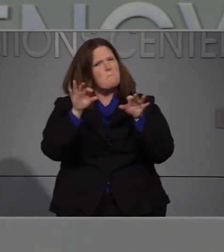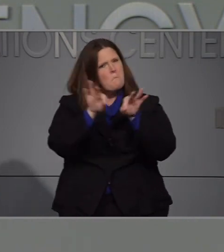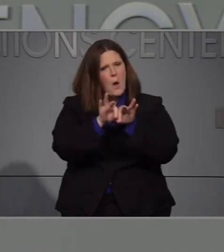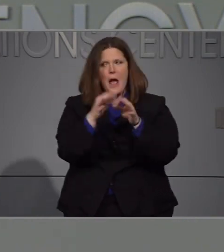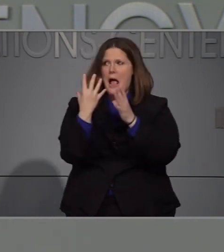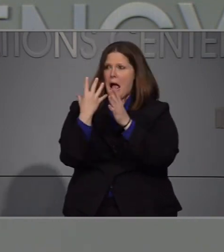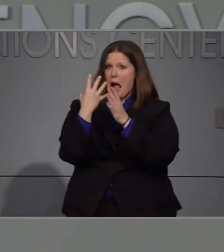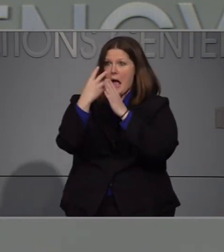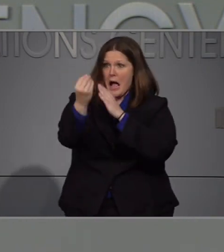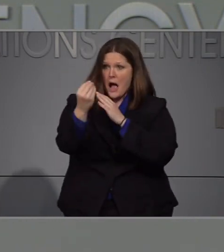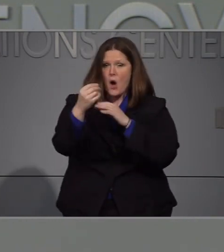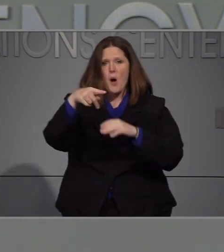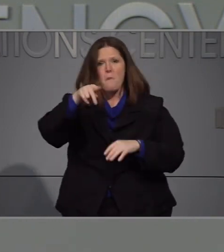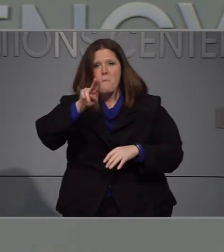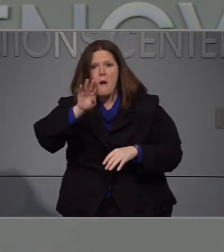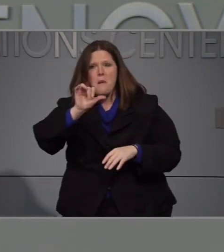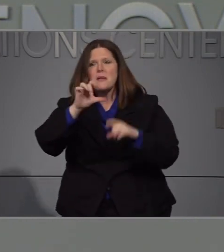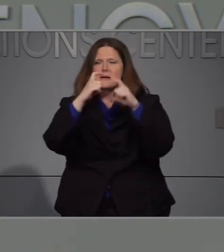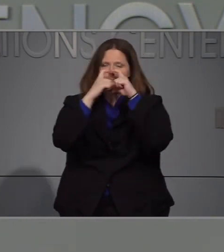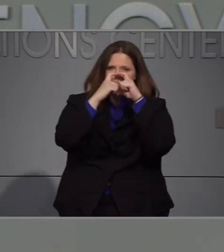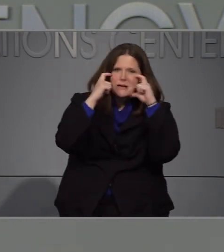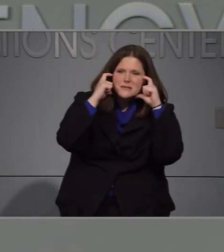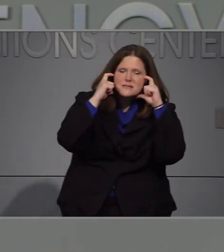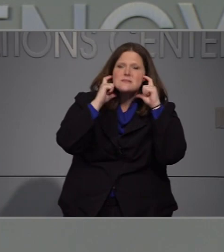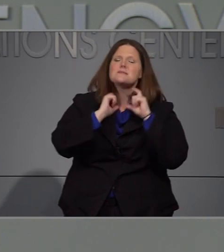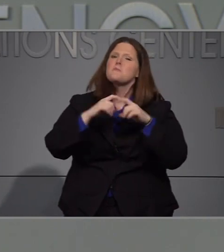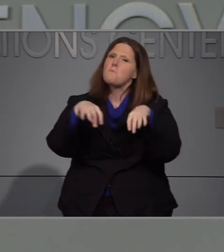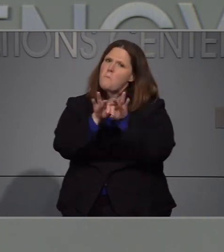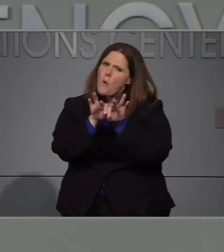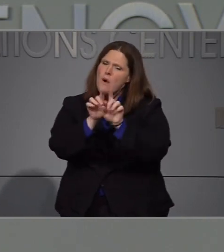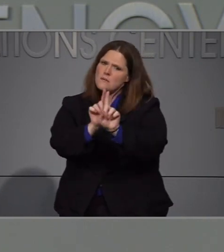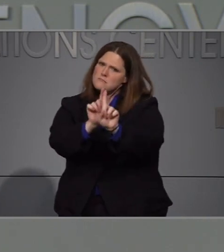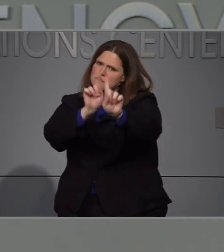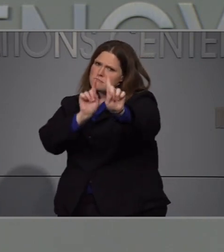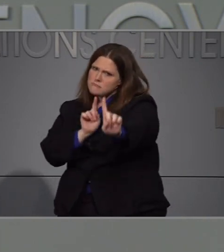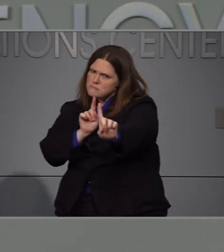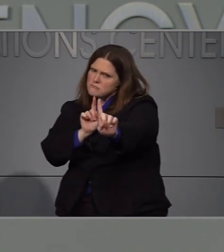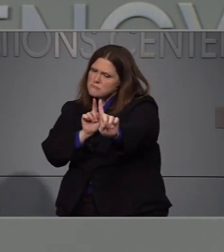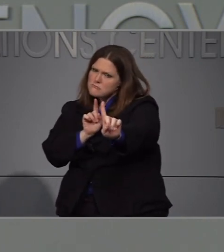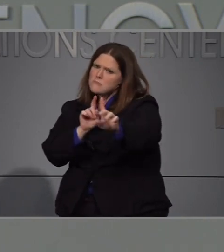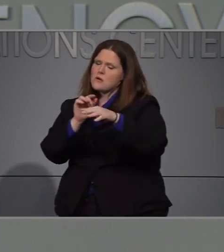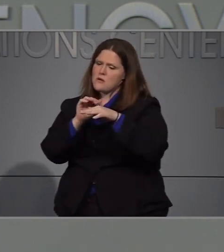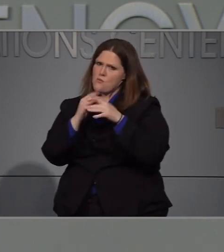mascarillas es obligatorio en sitios públicos, y que se tiene que distancia de otros a seis